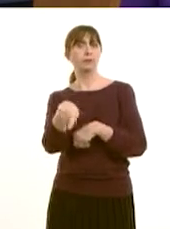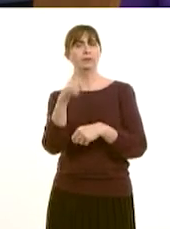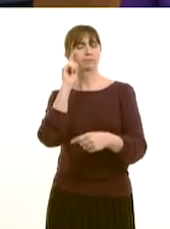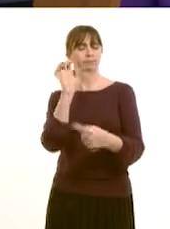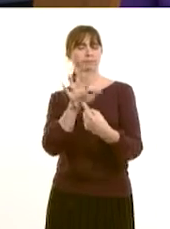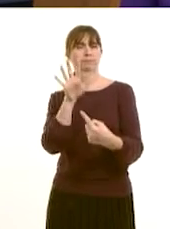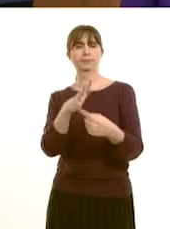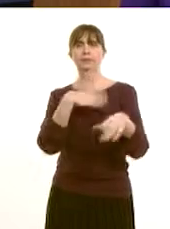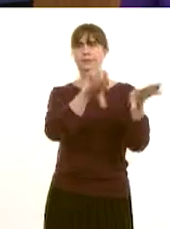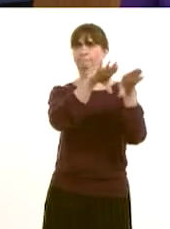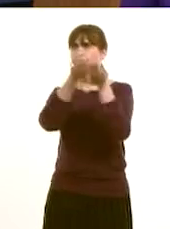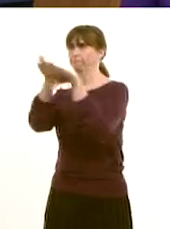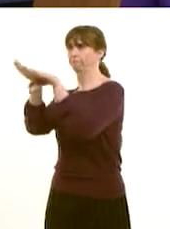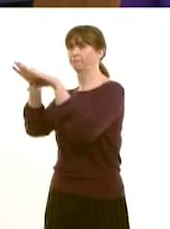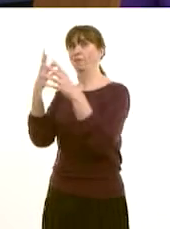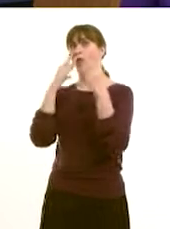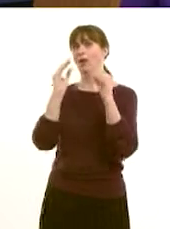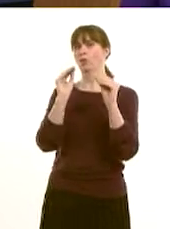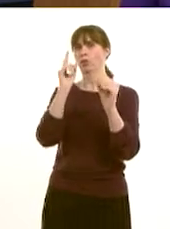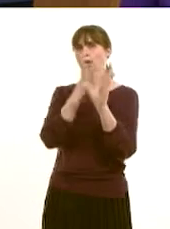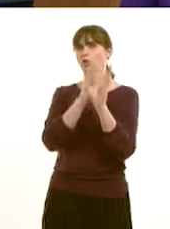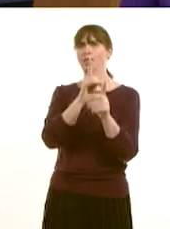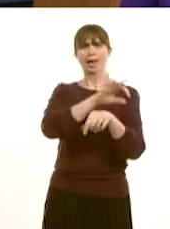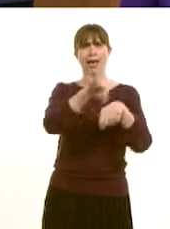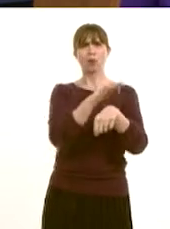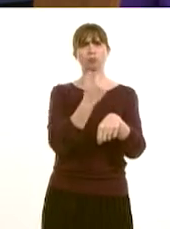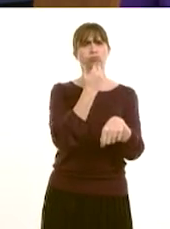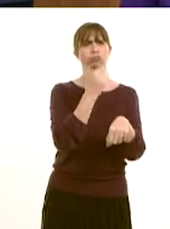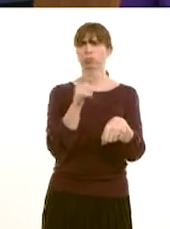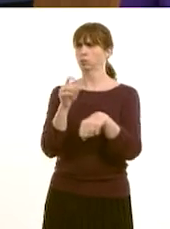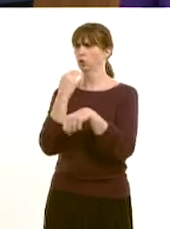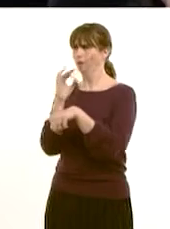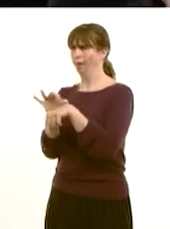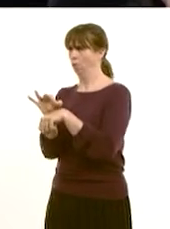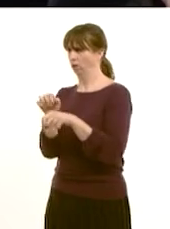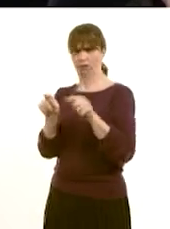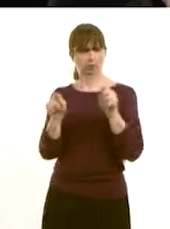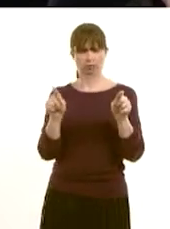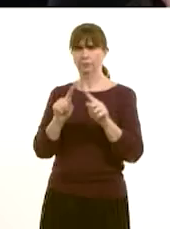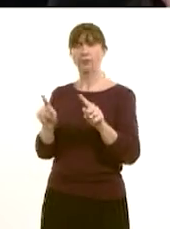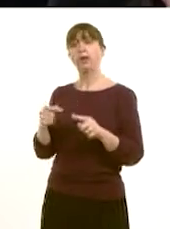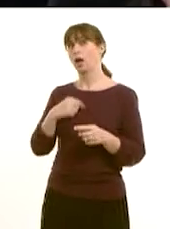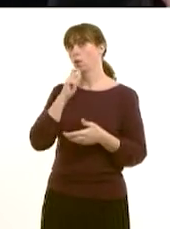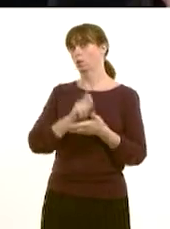Byddaf yn gwneud yn siwr fy mod yn ysgrifennu at yr Aelod gan nodi safbwynt y Llywodraeth ar hyn o bryd.